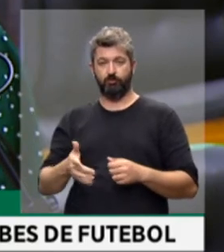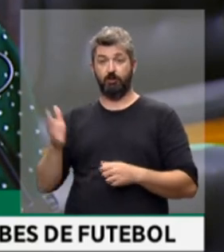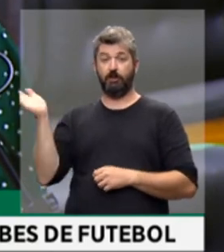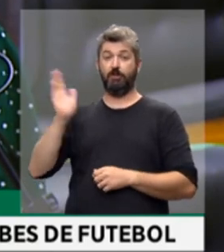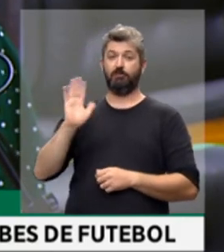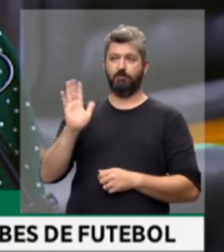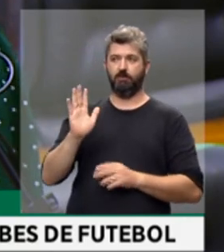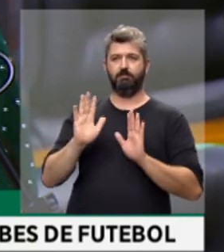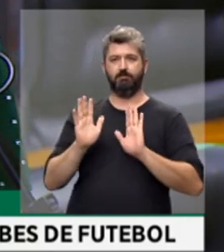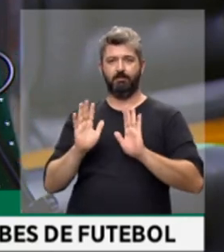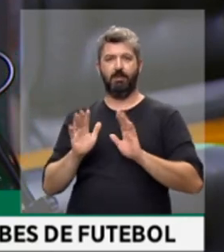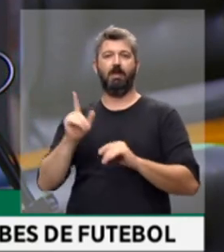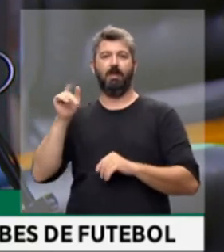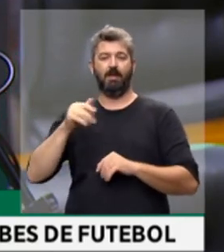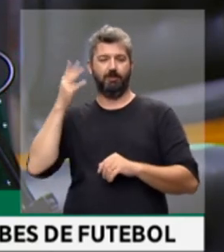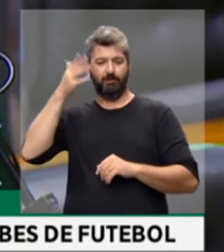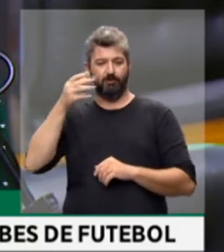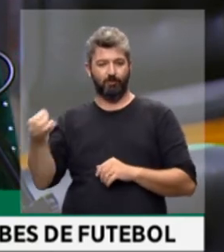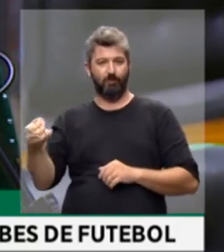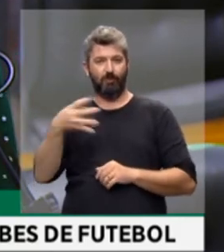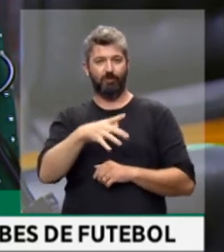ESSE UM MINUTO PARA DIZER QUE ESTÁ AQUI PRESENTE, NO PLENÁ